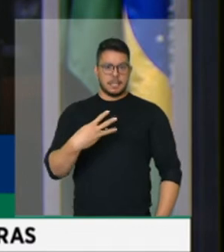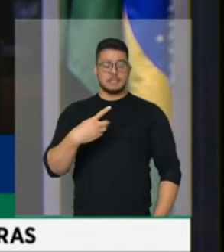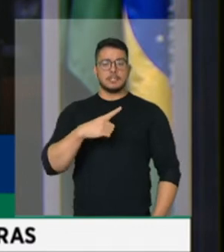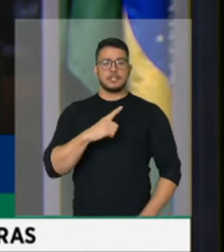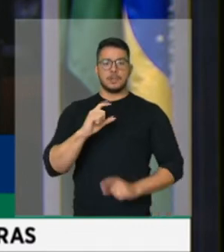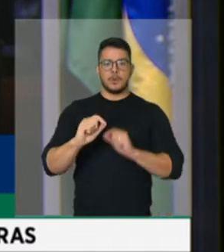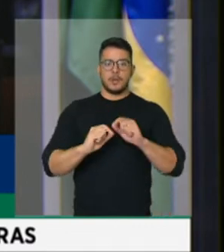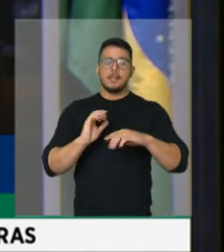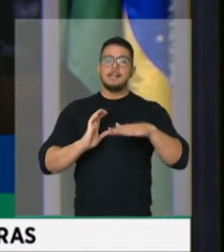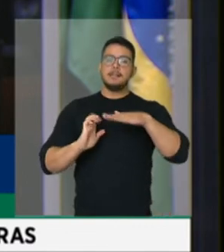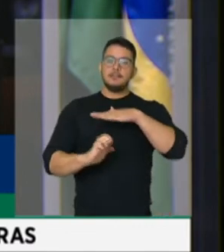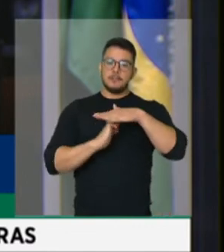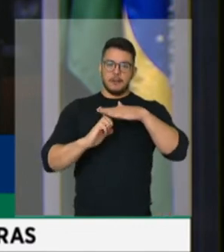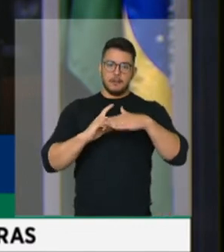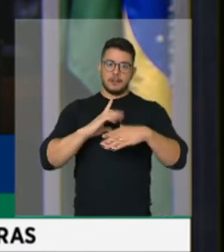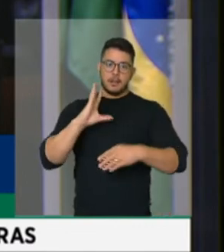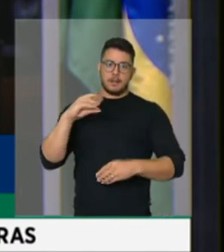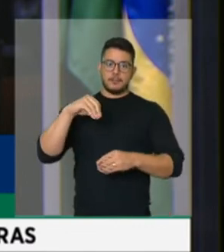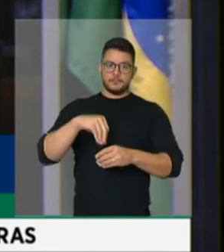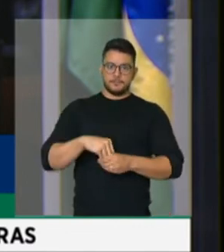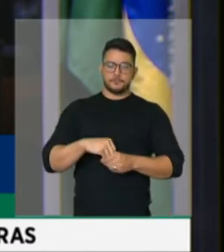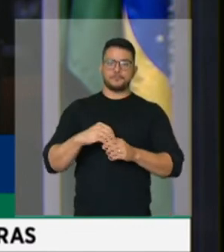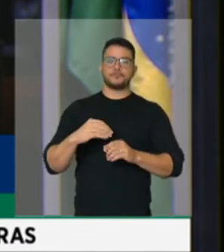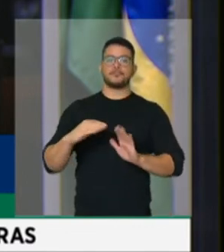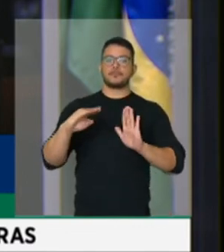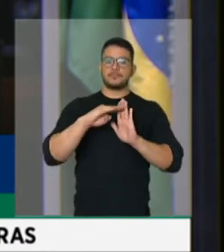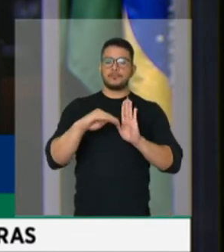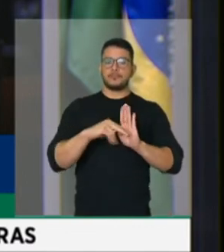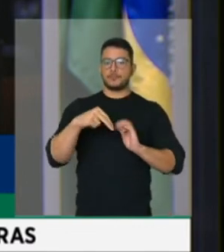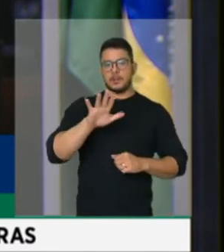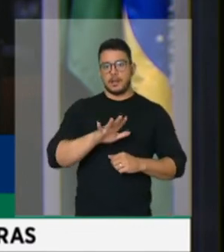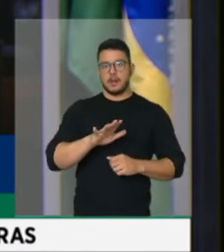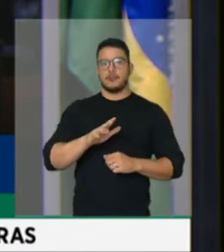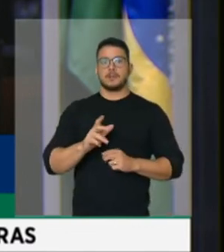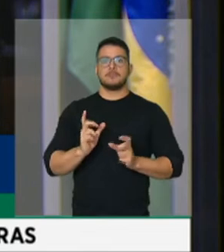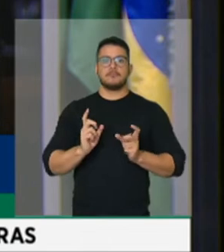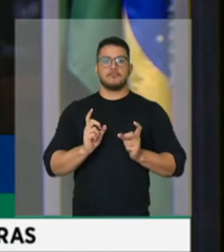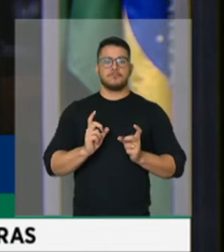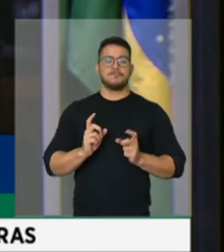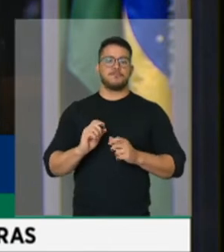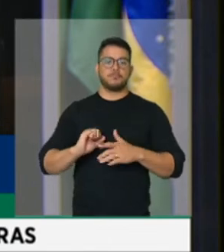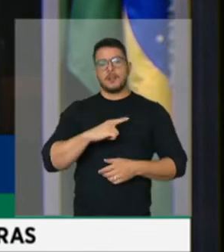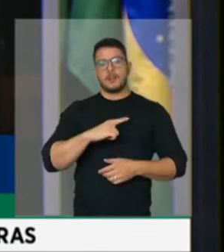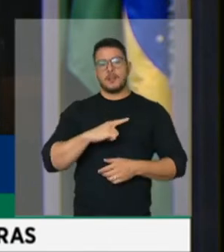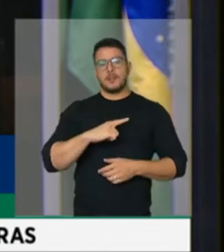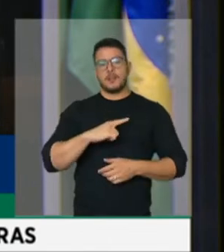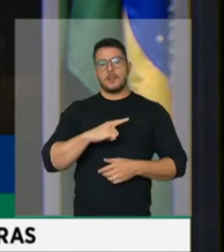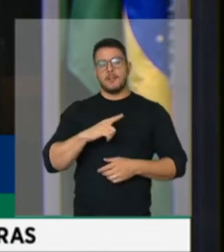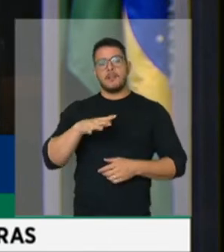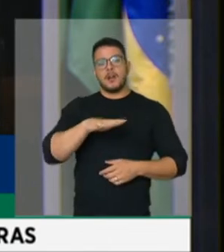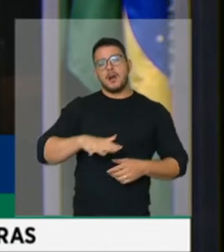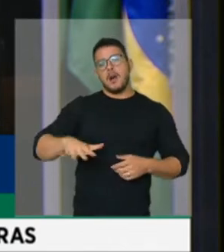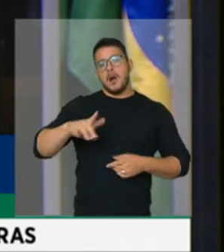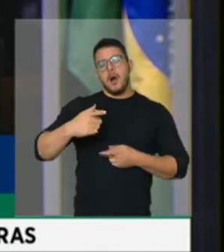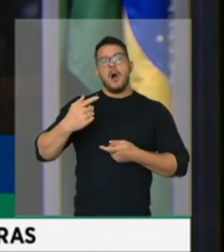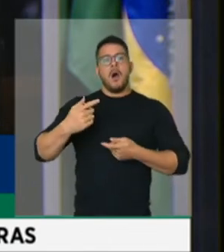NACIONAL DE DESESTATIZAÇÃO INAUGURANDO ETAPAS DESSE PROCESSO. DURANTE INÍCIO DAS DISCUSSÕES UMA DAS PREMISSAS QUE FORAM ADOTADAS ERA DE SE EVITAR A SUBSTITUIÇÃO DO